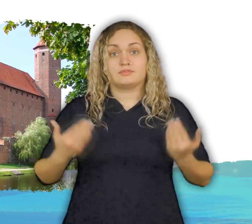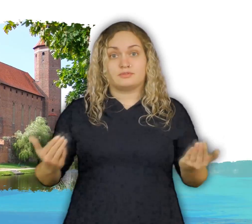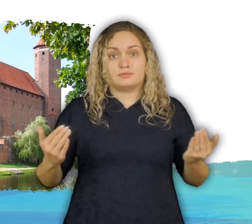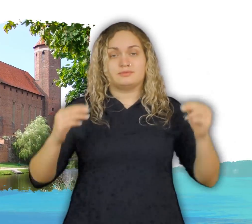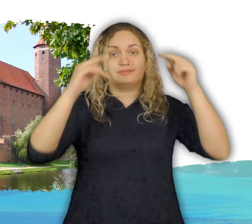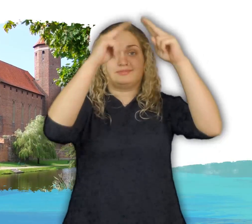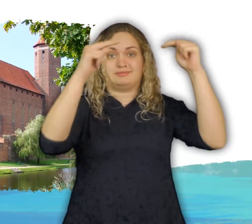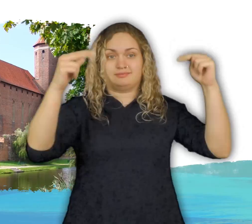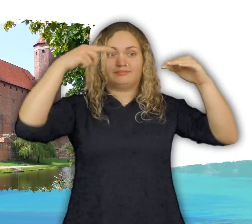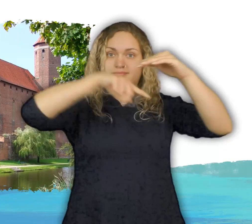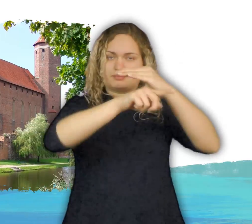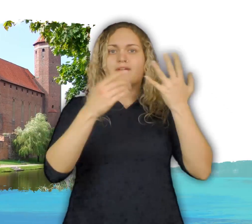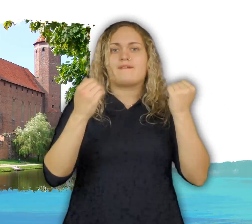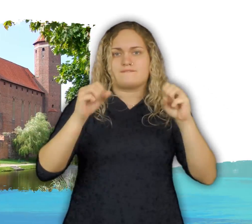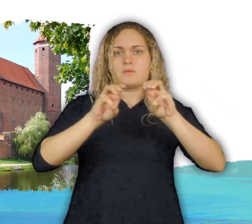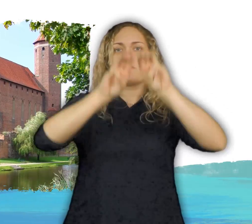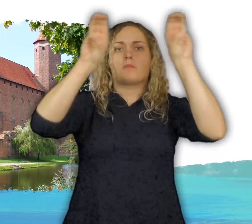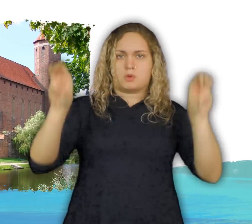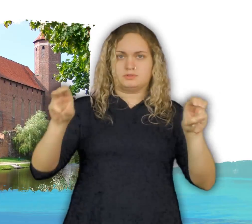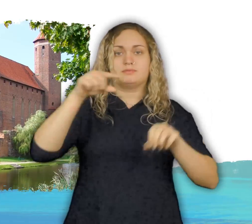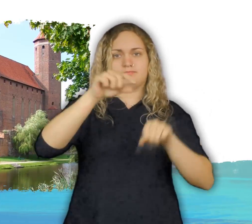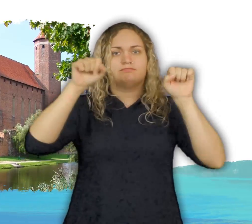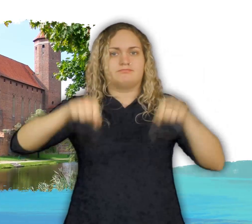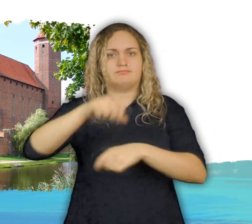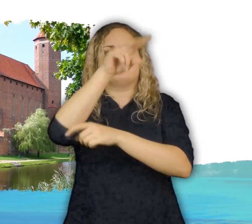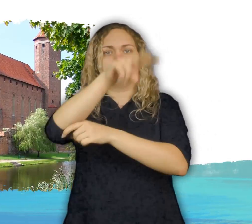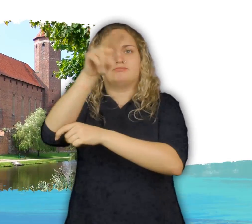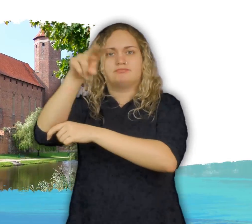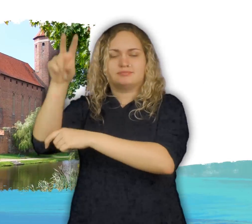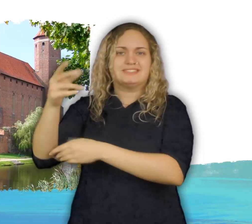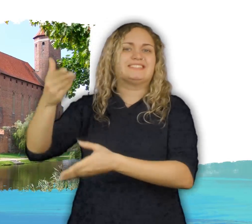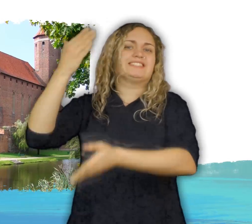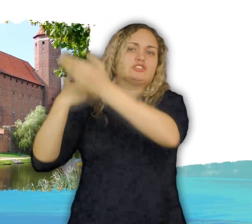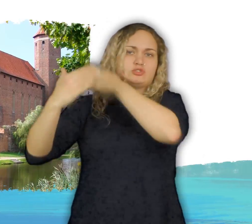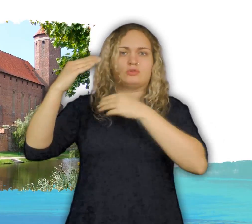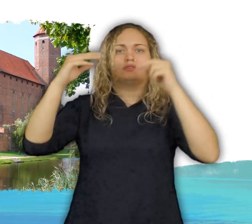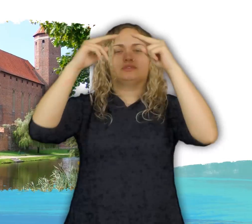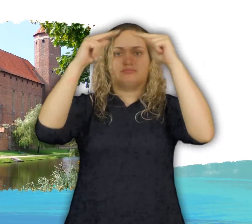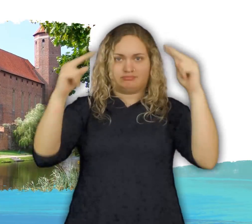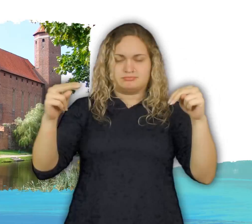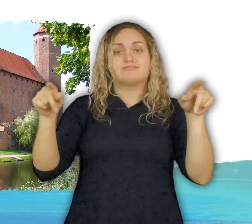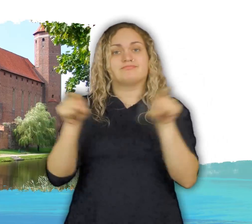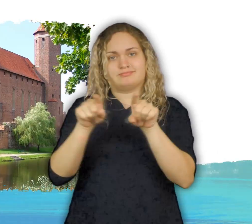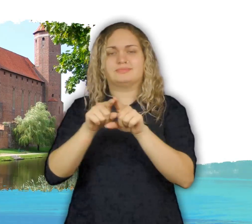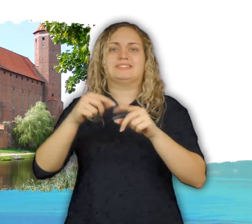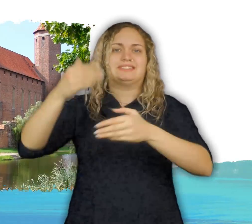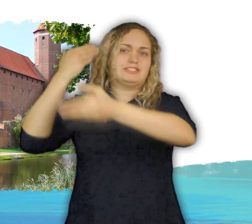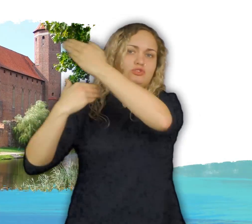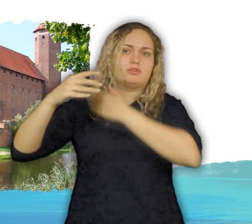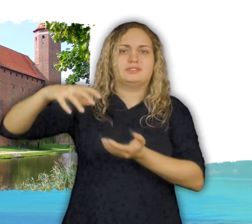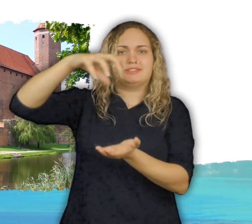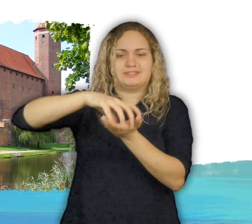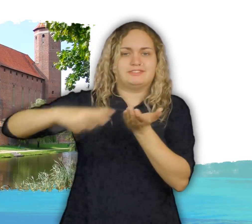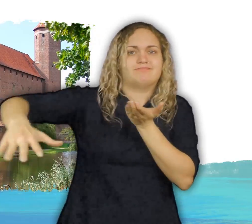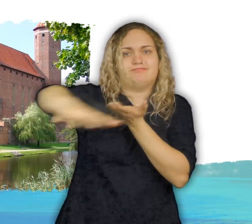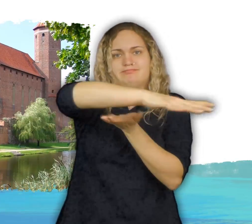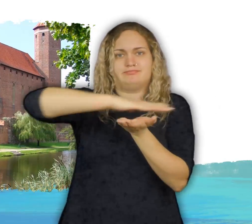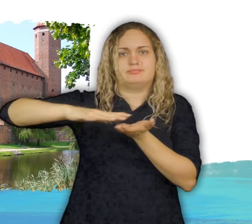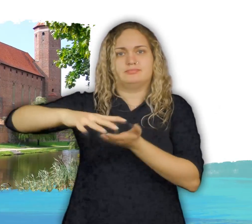W zamku znajduje się obecnie muzeum, gdzie można poznać historię zamku i regionu.